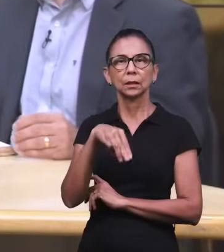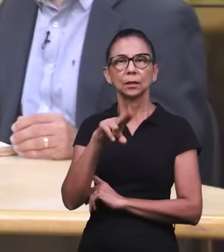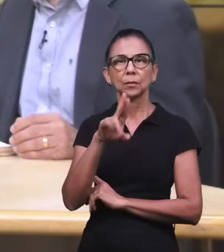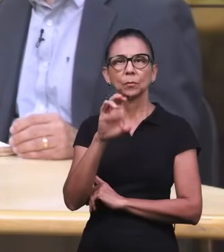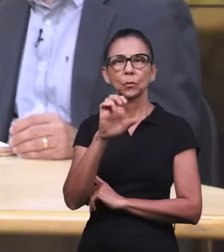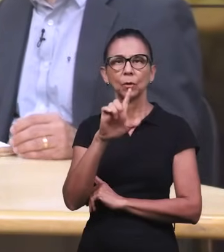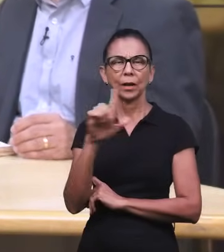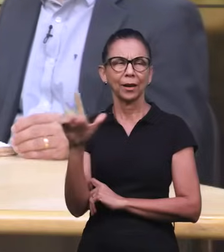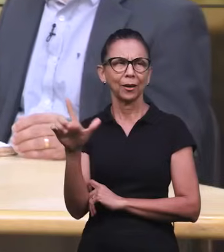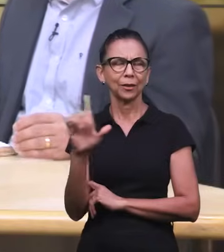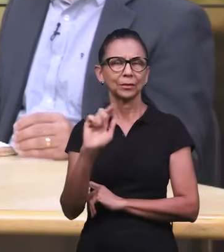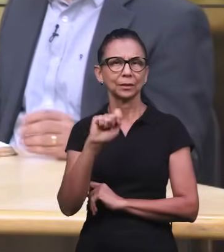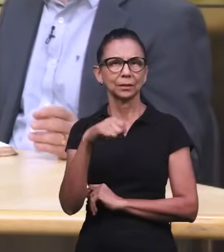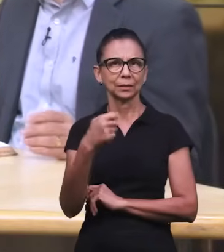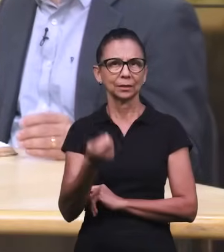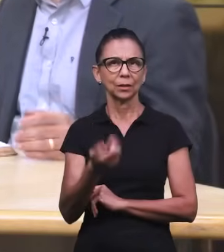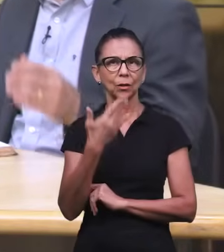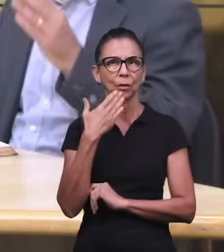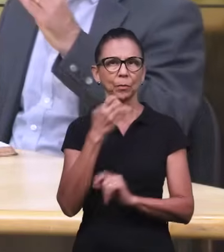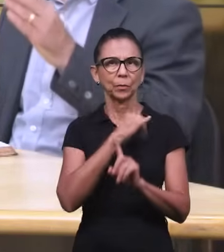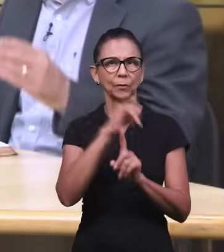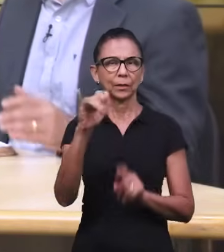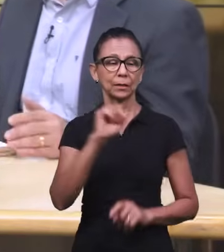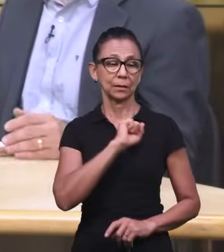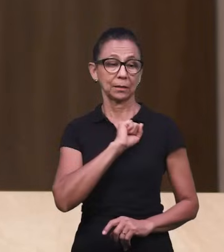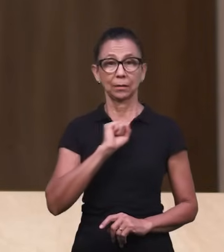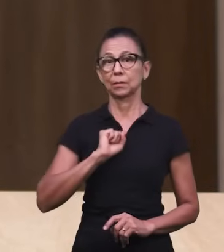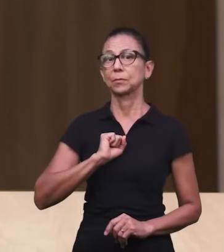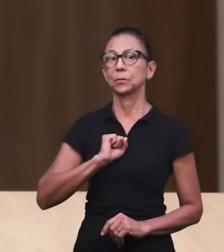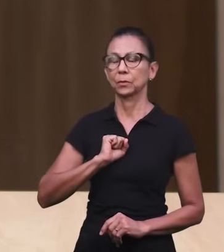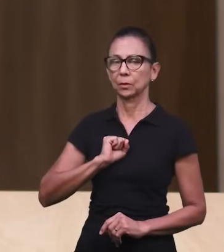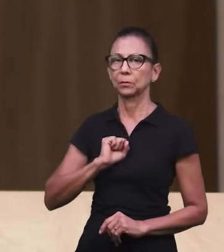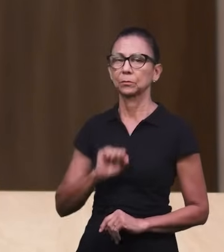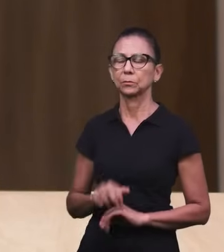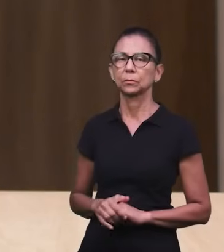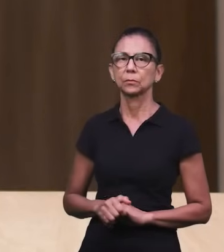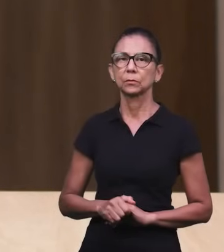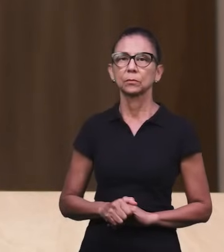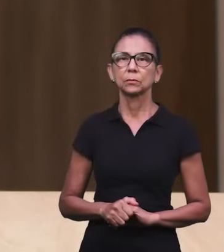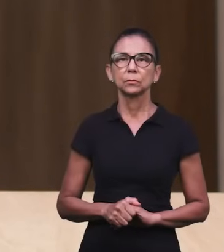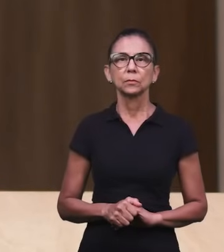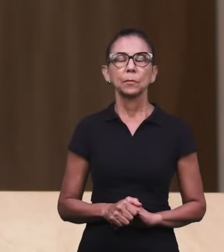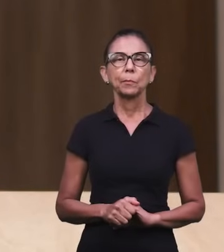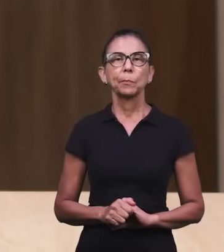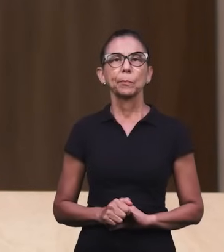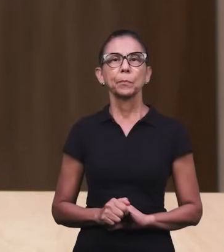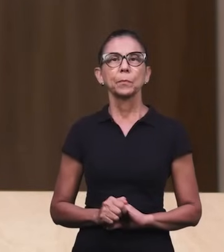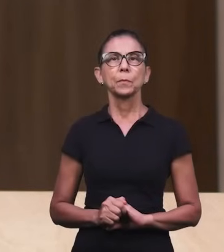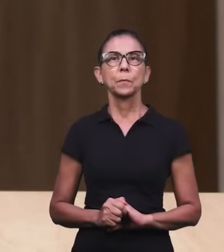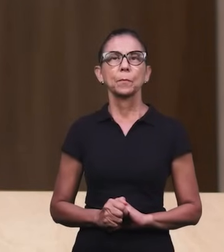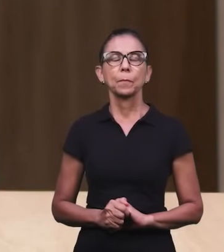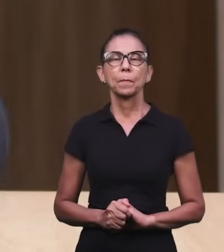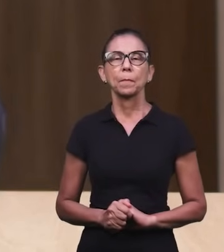Samuel profeta Samuel profeta Samuel mas Samuel Ele não foi chegou ao que ele chegou simplesmente